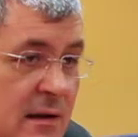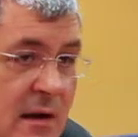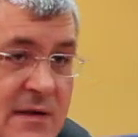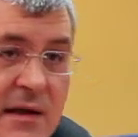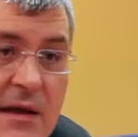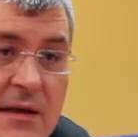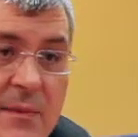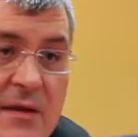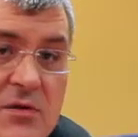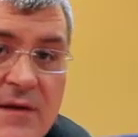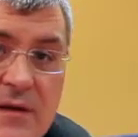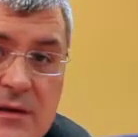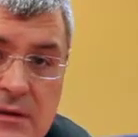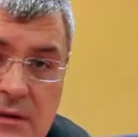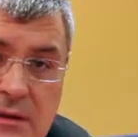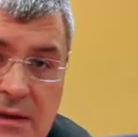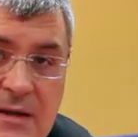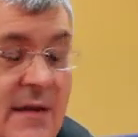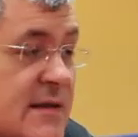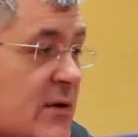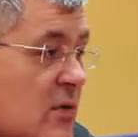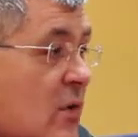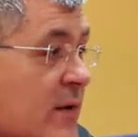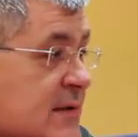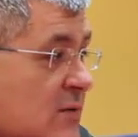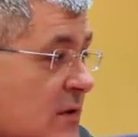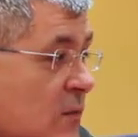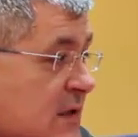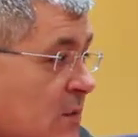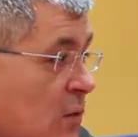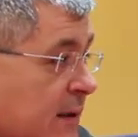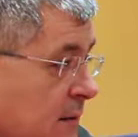la fiscalia de herramientas suficientes?, ¿es necesario o no un estatuto de Whistleblower?